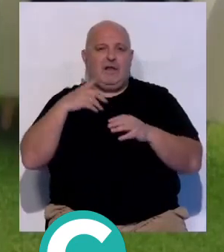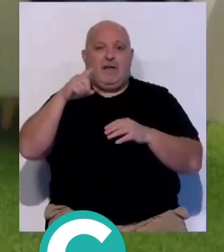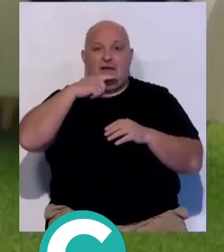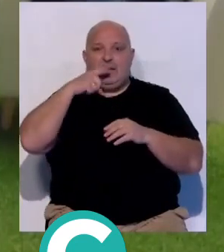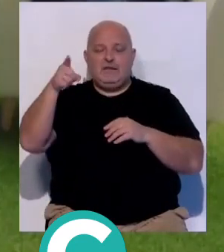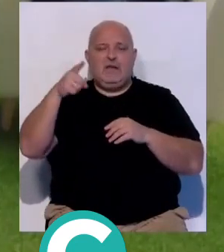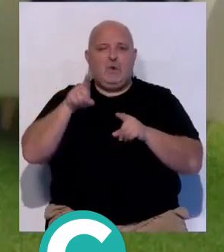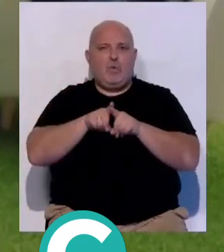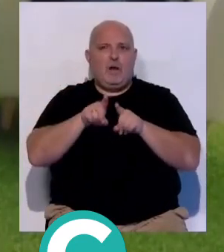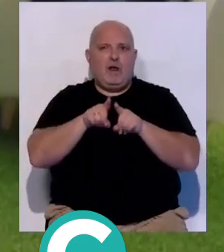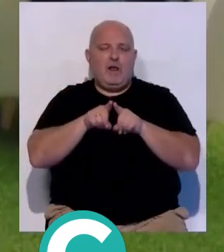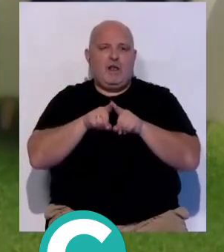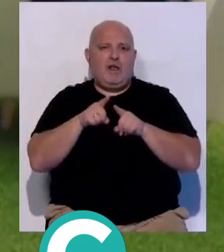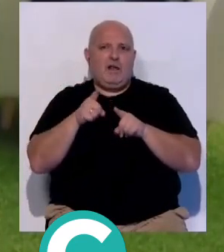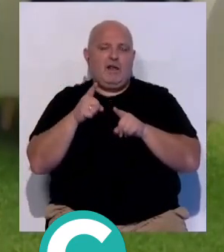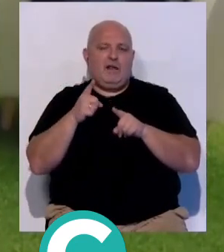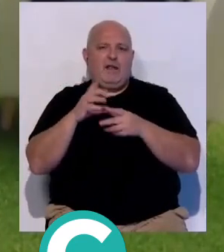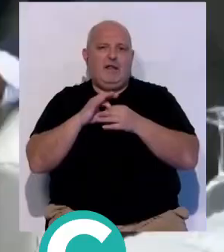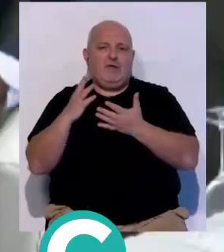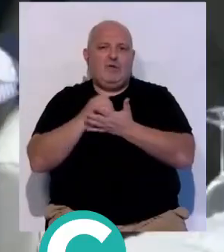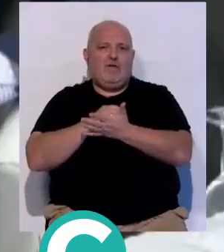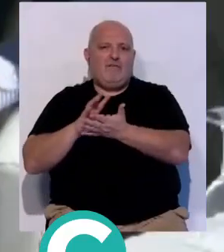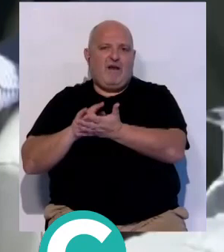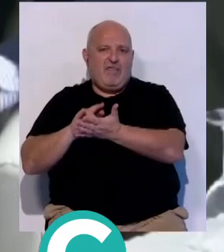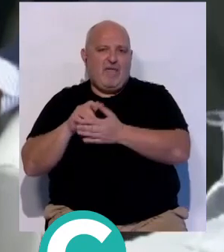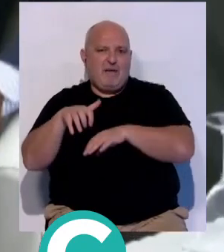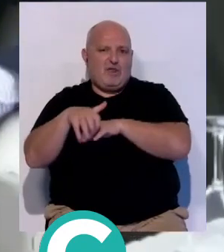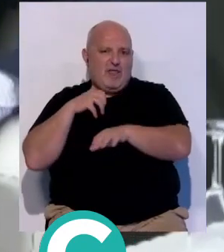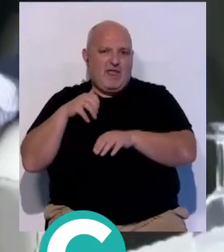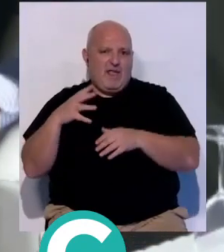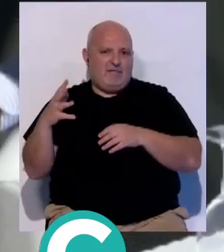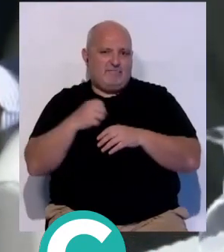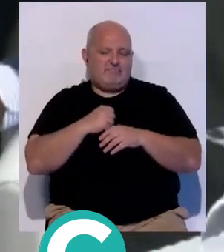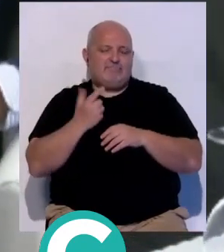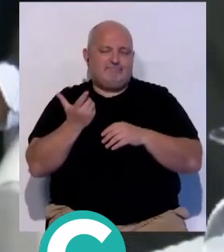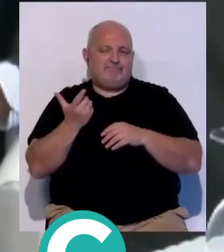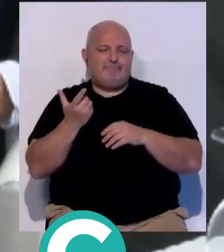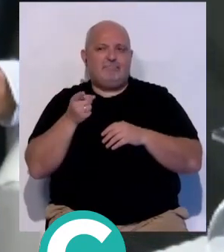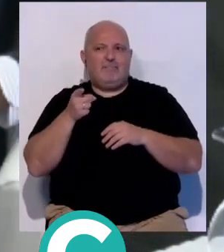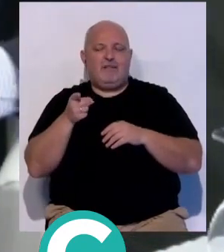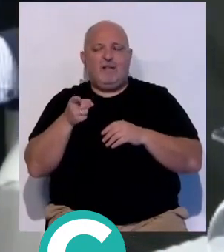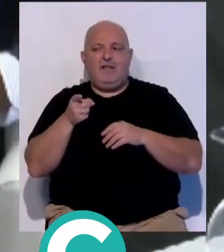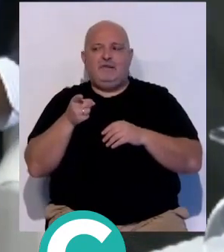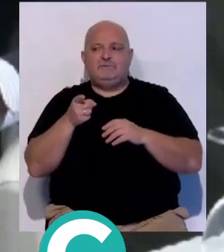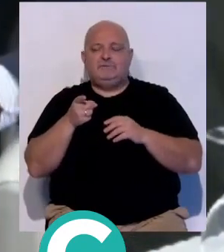ese hándicap de que eran todos valencianos la gran mayoría entre Y entonces ellos por es normal está